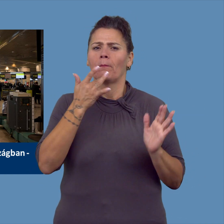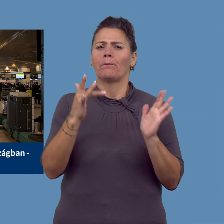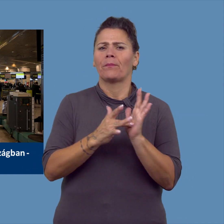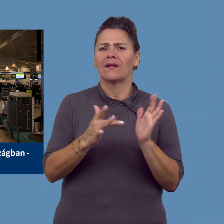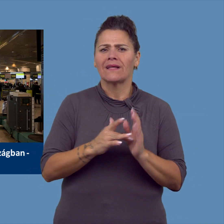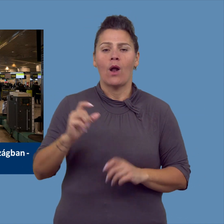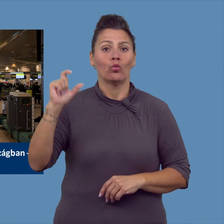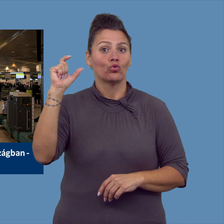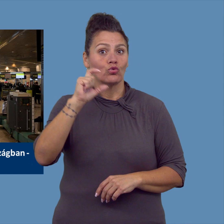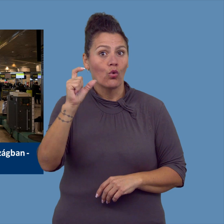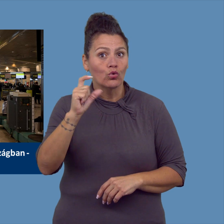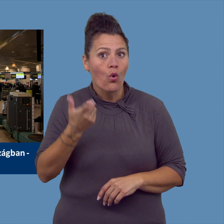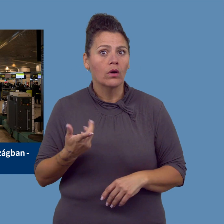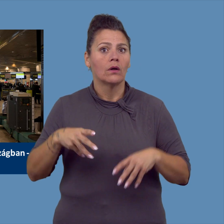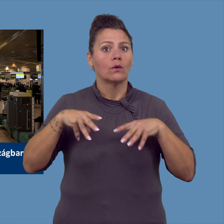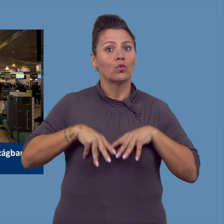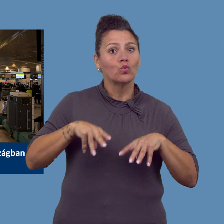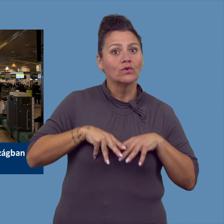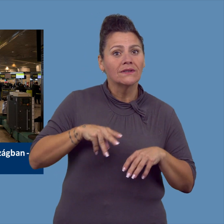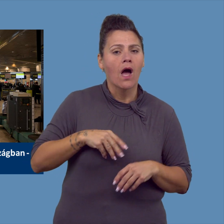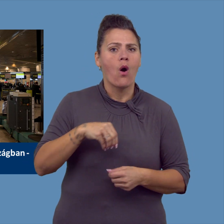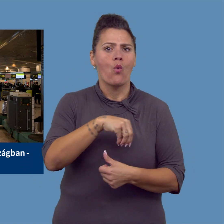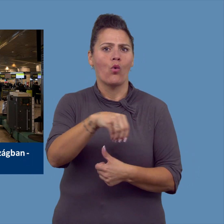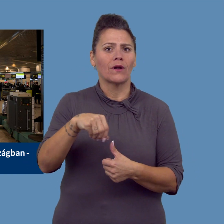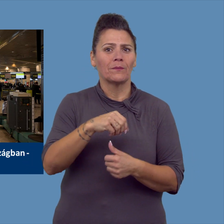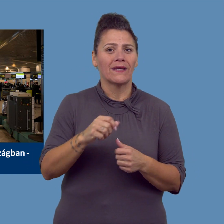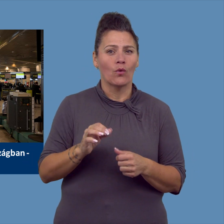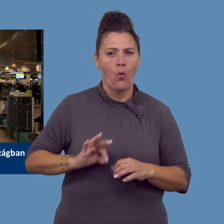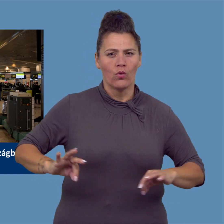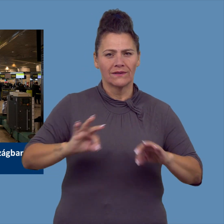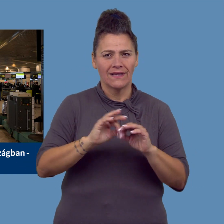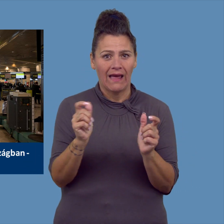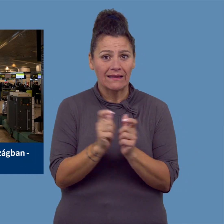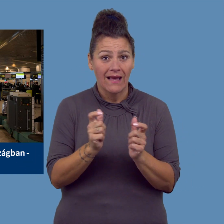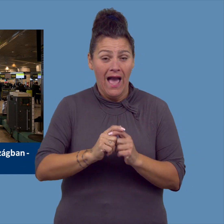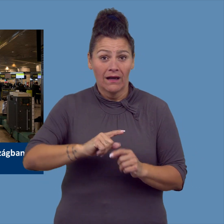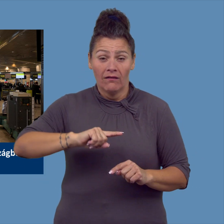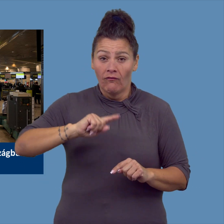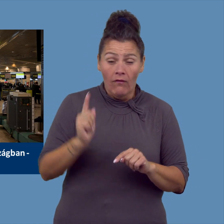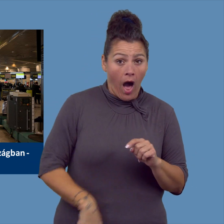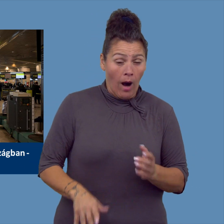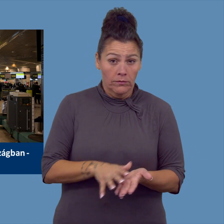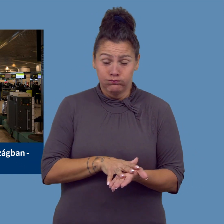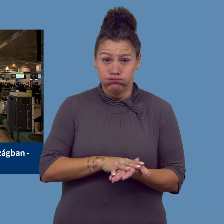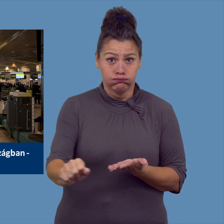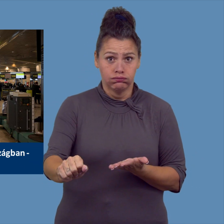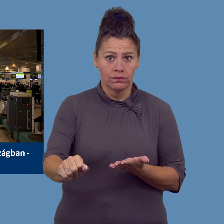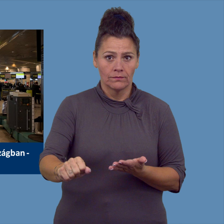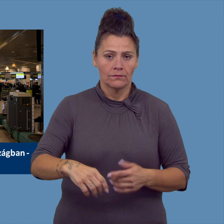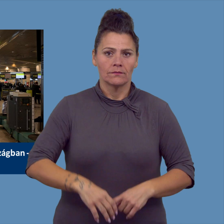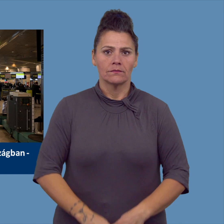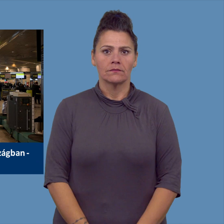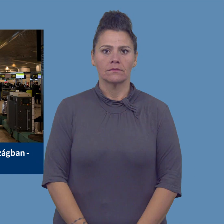Pillanatok alatt elfogytak a maradék szabad jegyek, Törökországba, Grúziába és Örményországba.